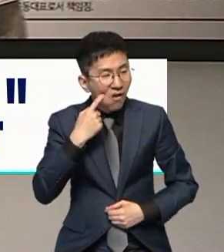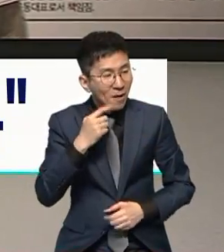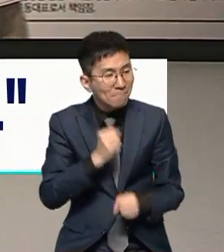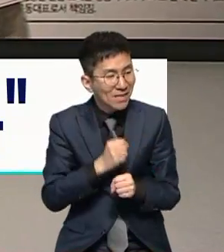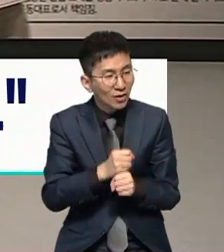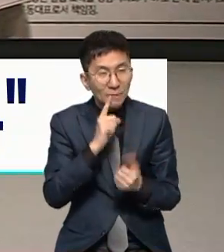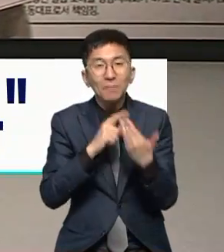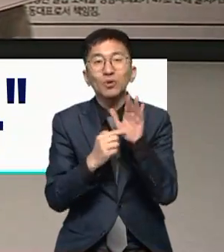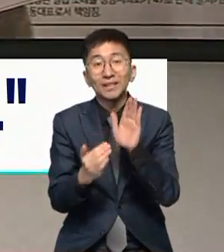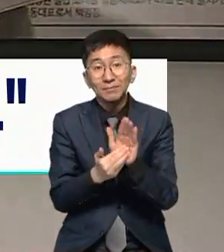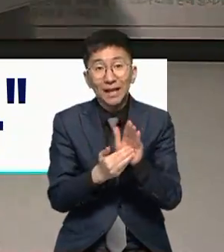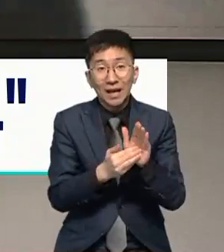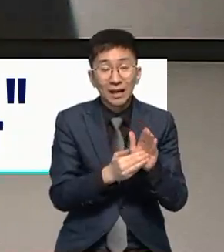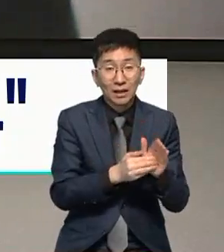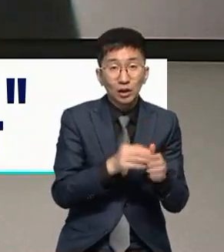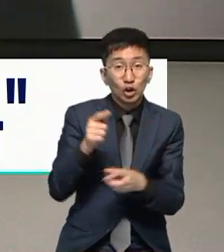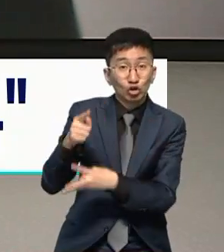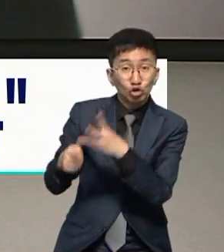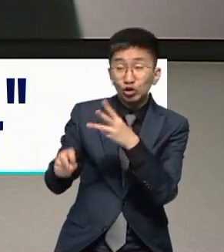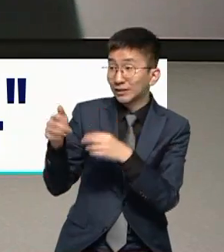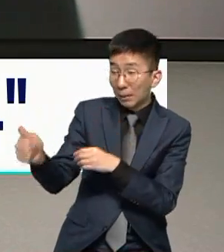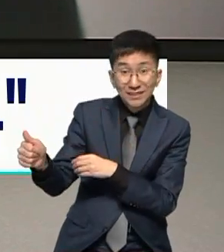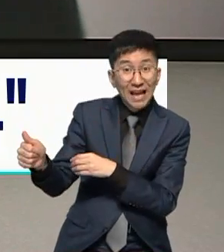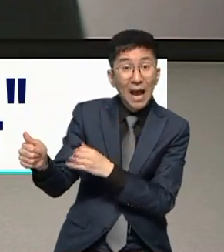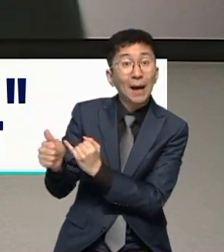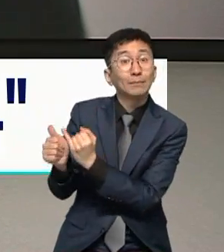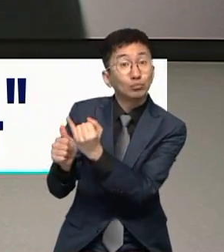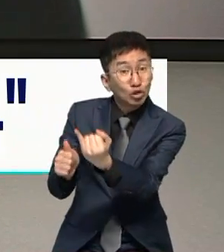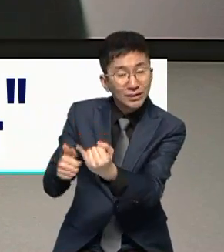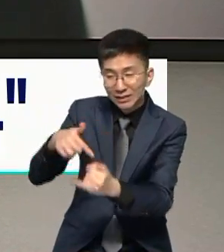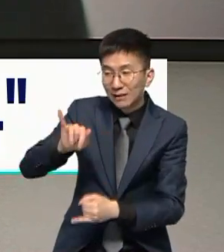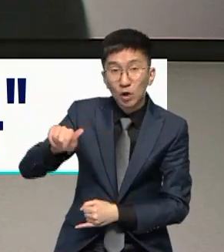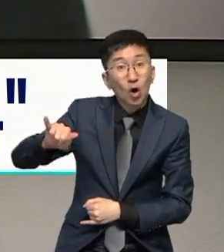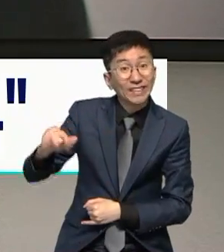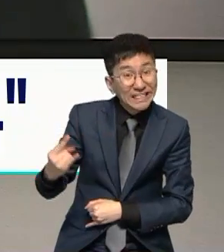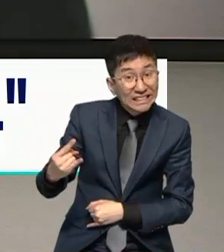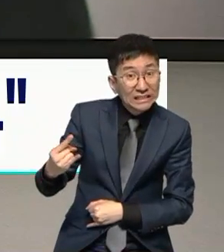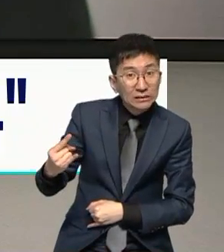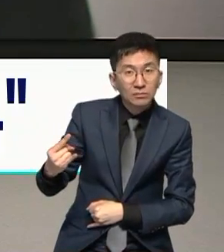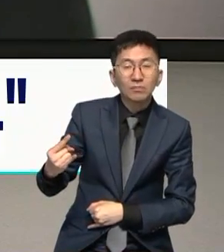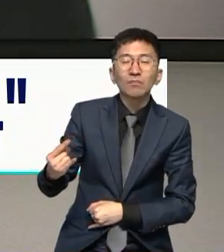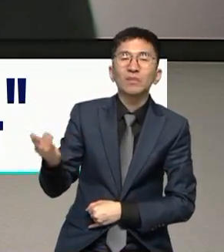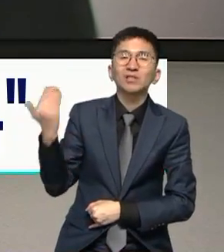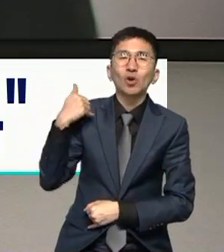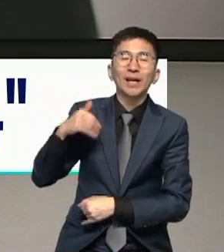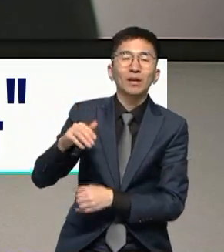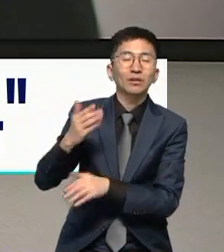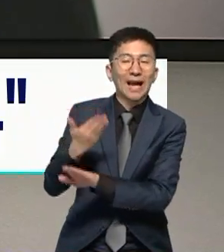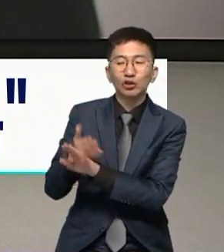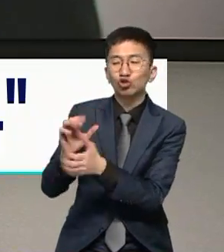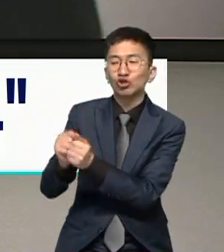민주당은 윤석열 국민의힘 후보의 부인 김건희 씨가 또 다른 작전주에 투자한 의혹이 있다며 맞받았습니다.